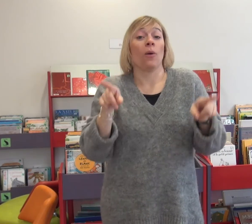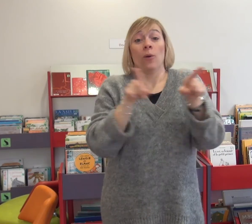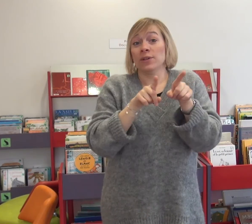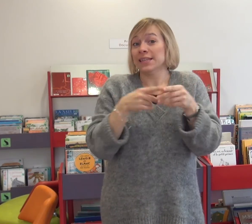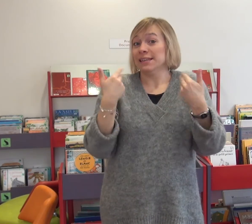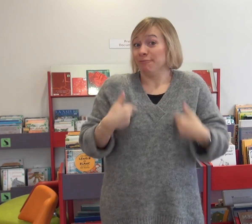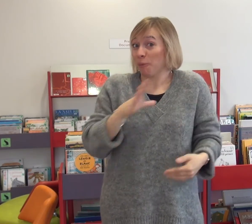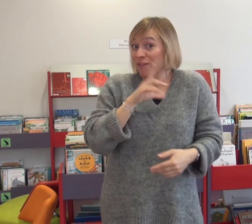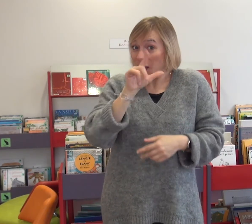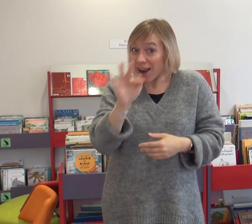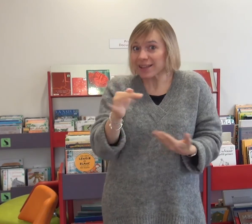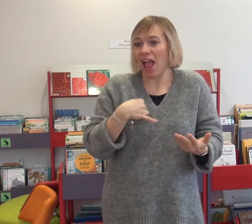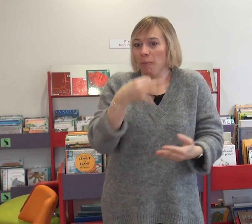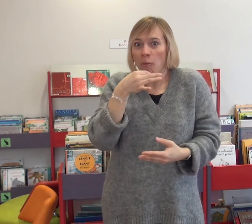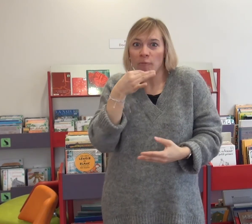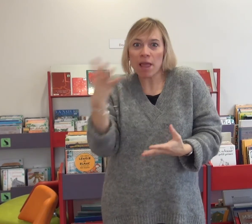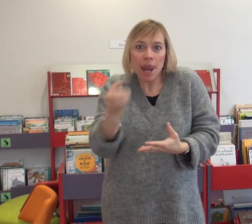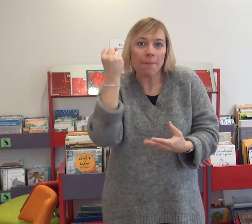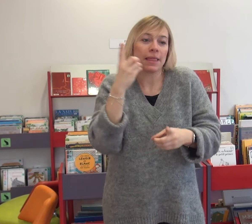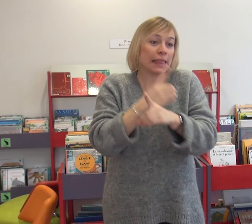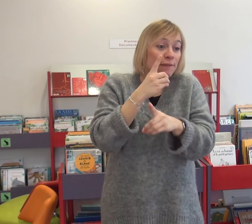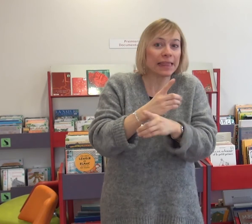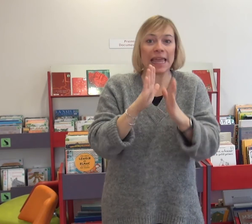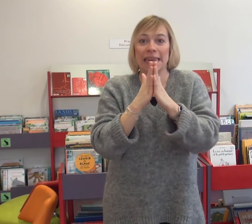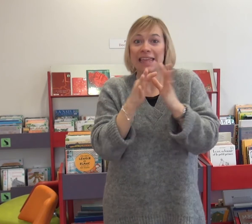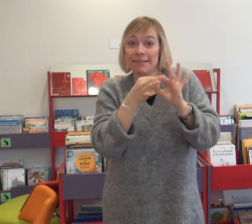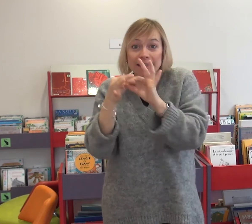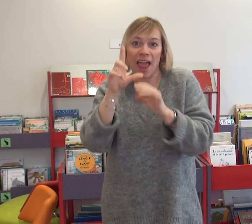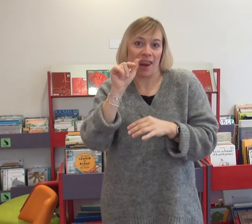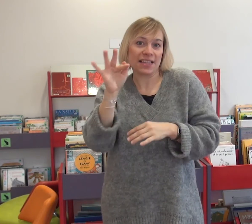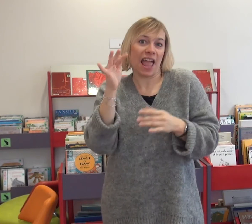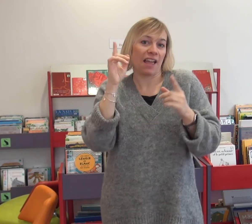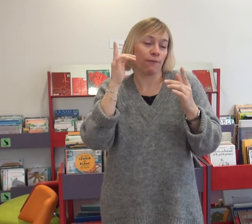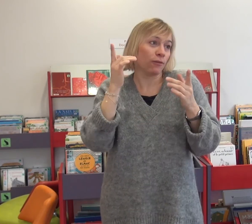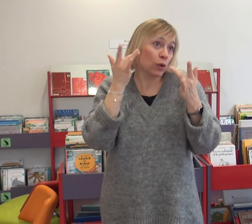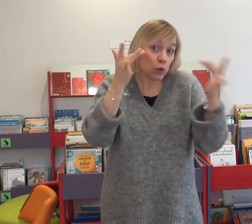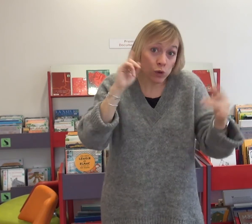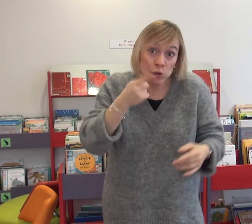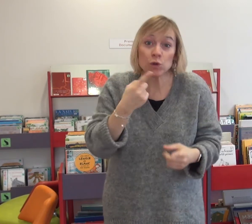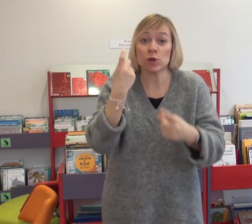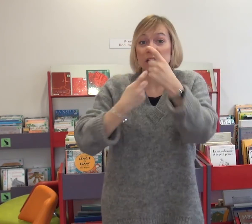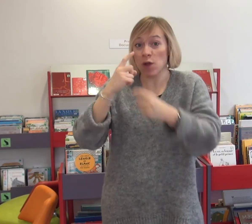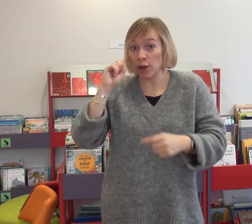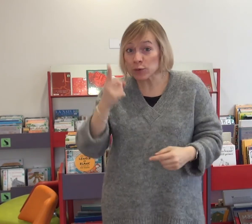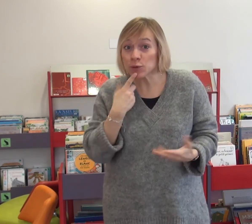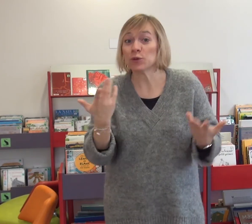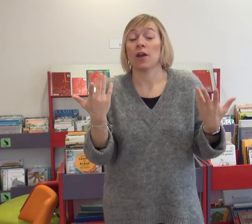Et moi en tant que professeure de LSF, j’en profite pour saisir et emprunter des DVD et des livres liés à la culture sourde et à l’histoire des sourds.